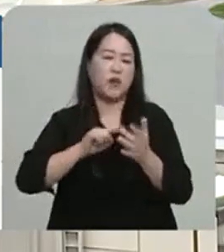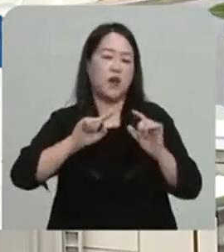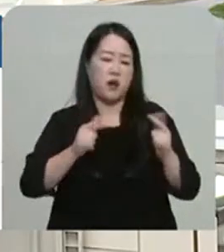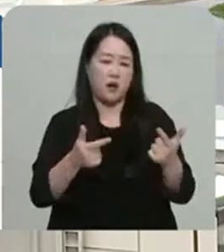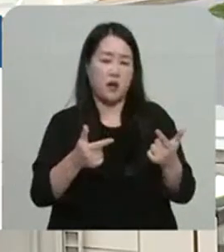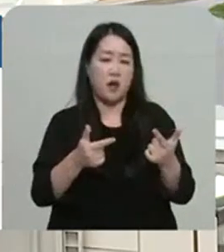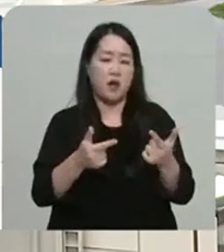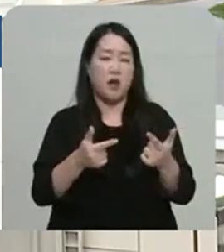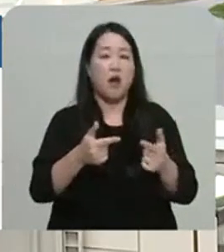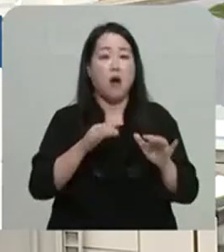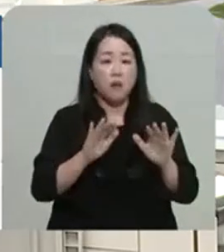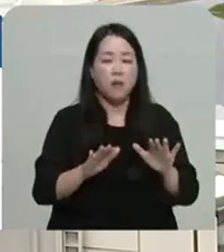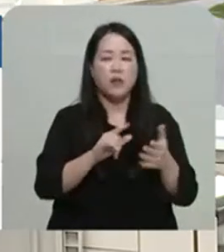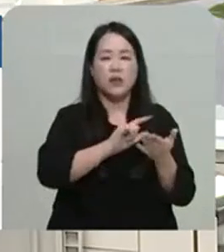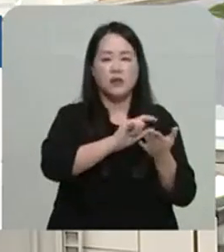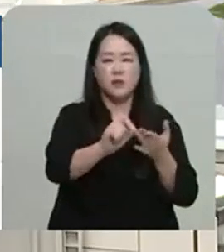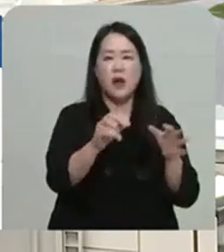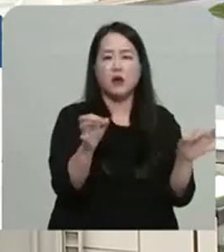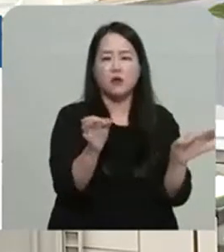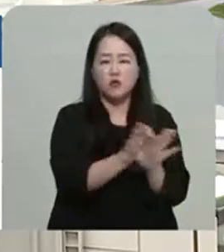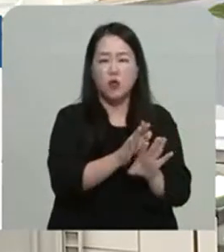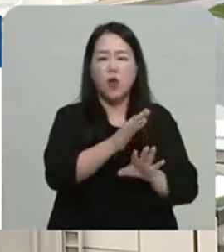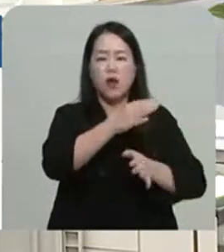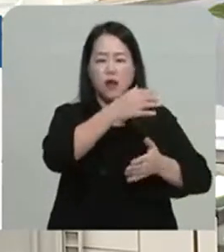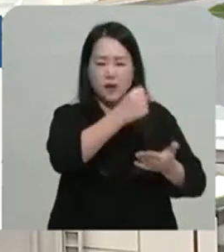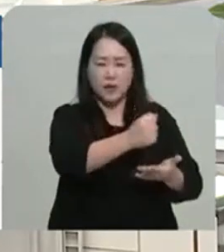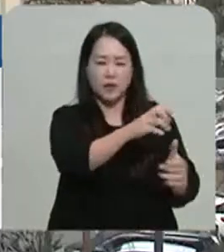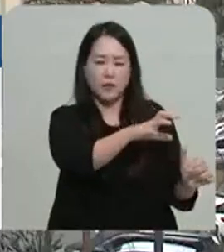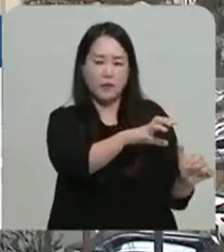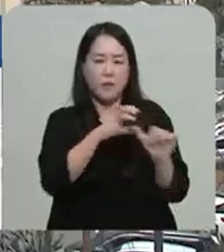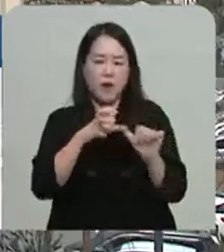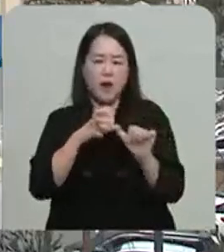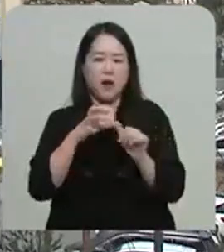인구 정책에 대한 집중 투자를 할 수 있게